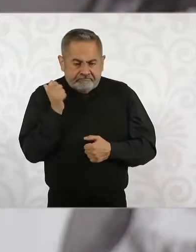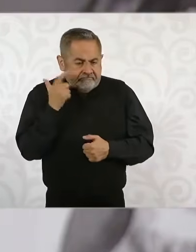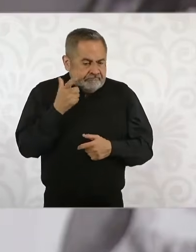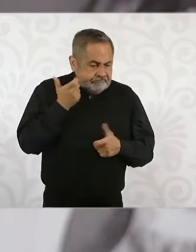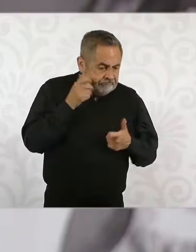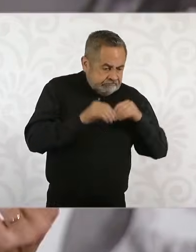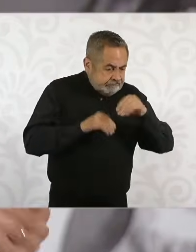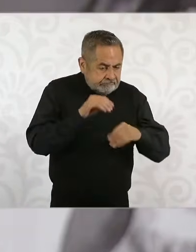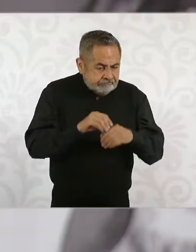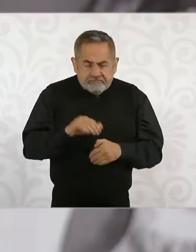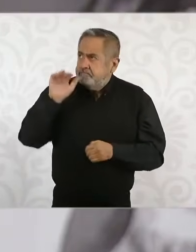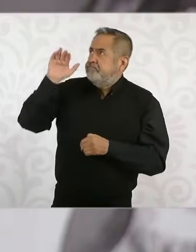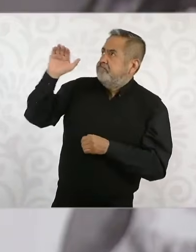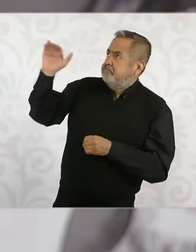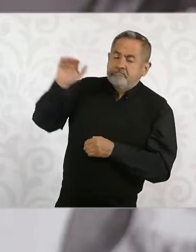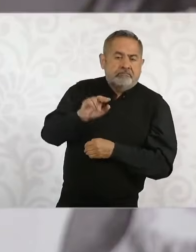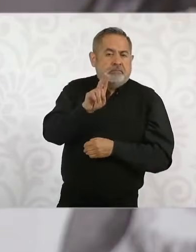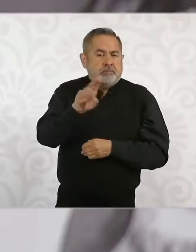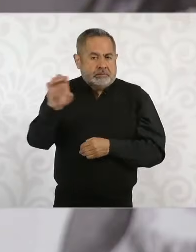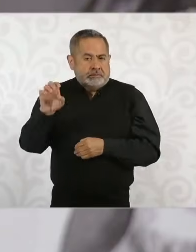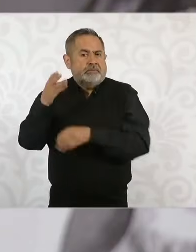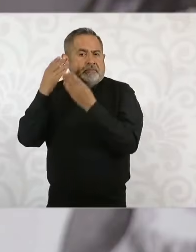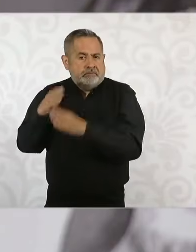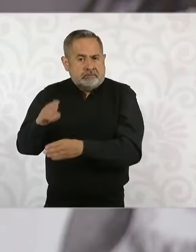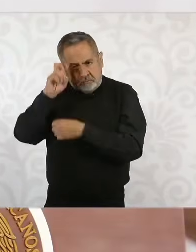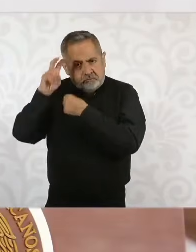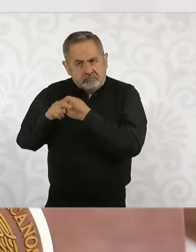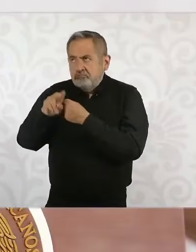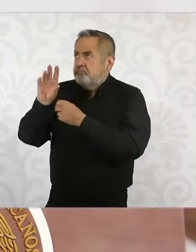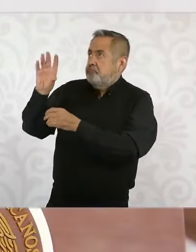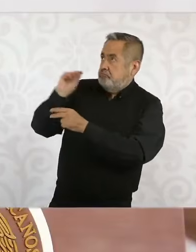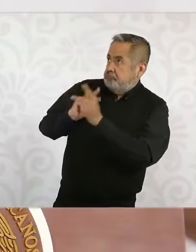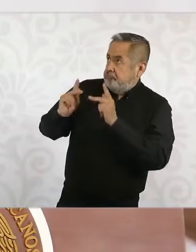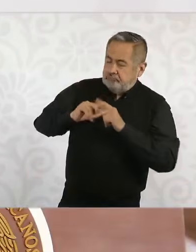tener acceso a este banco que les permita desarrollarse en nuestro país.